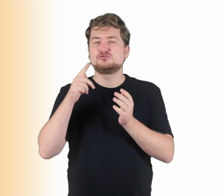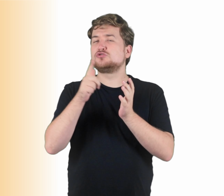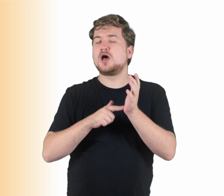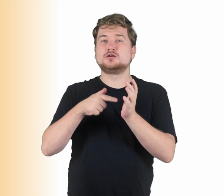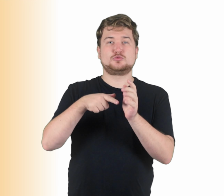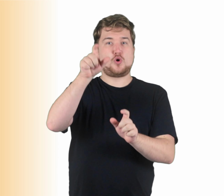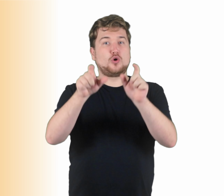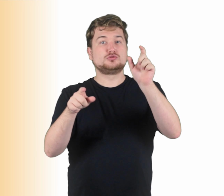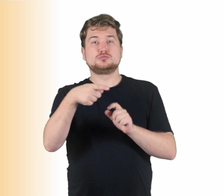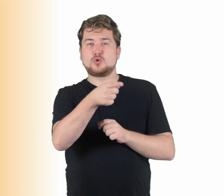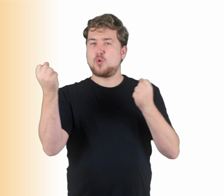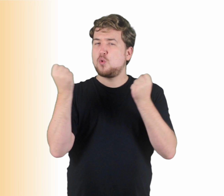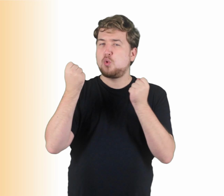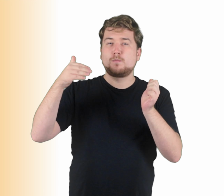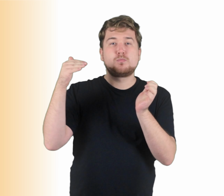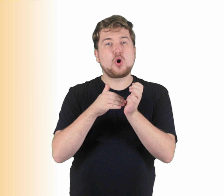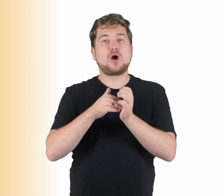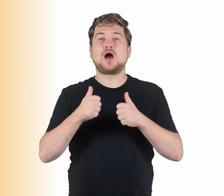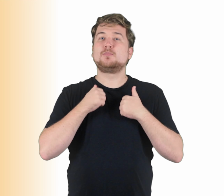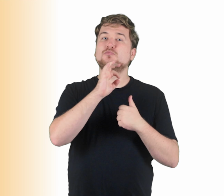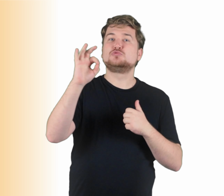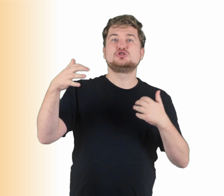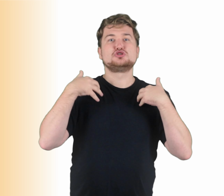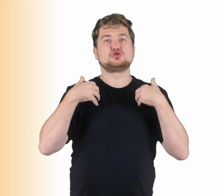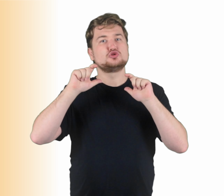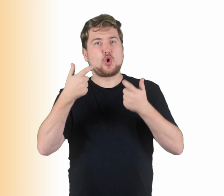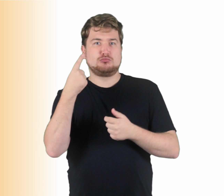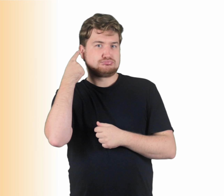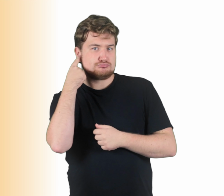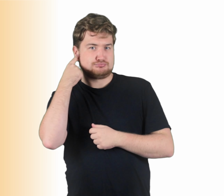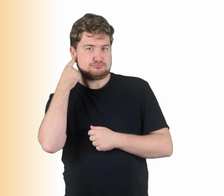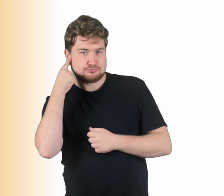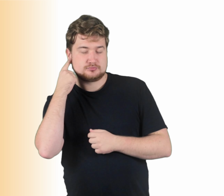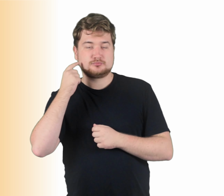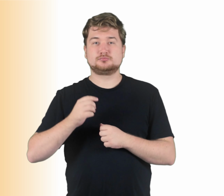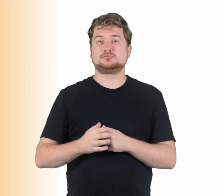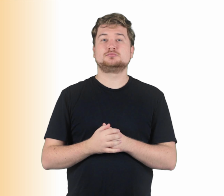Często są to osoby twórcze z dużą potrzebą, aby w ich życiu coś się działo.